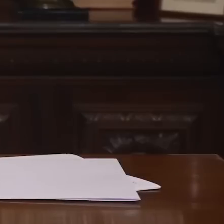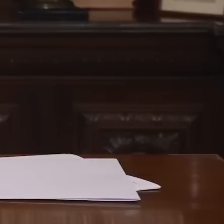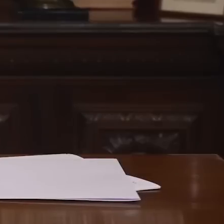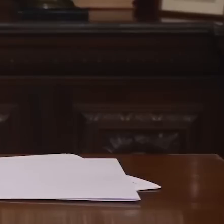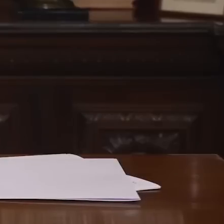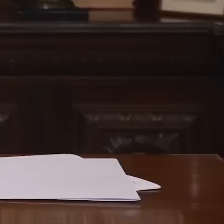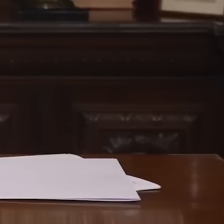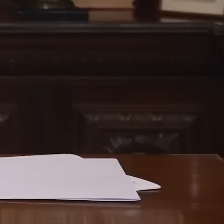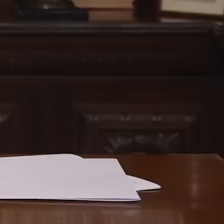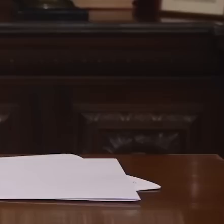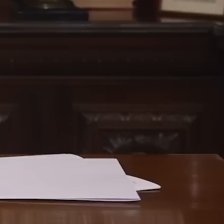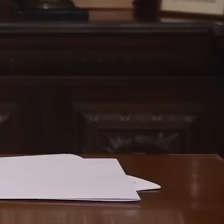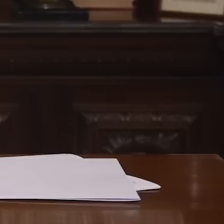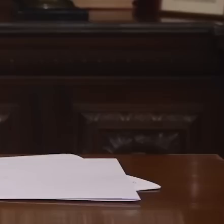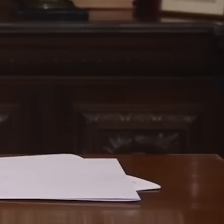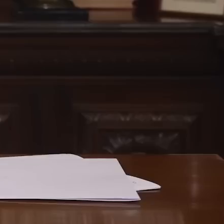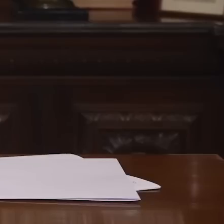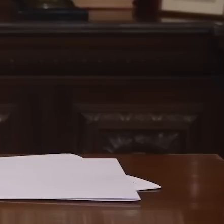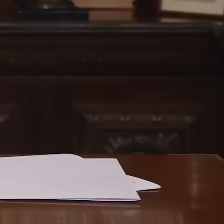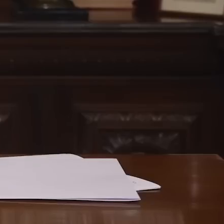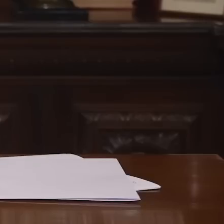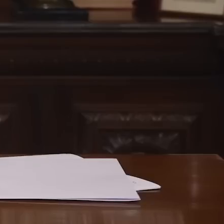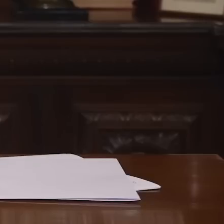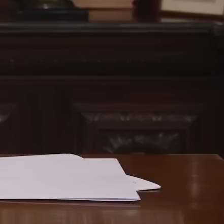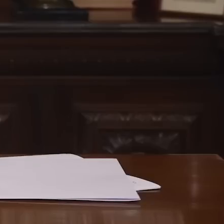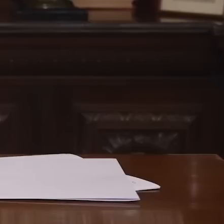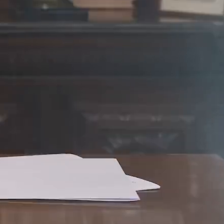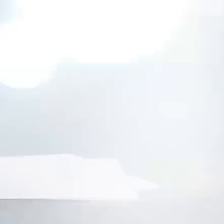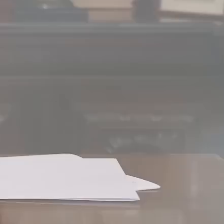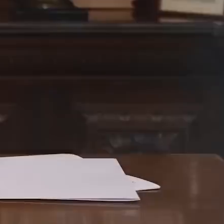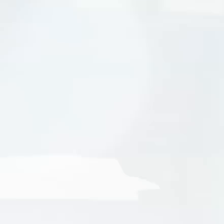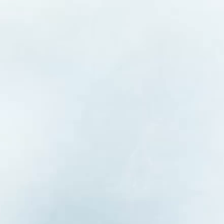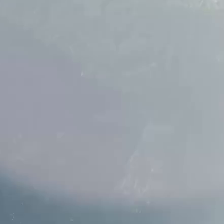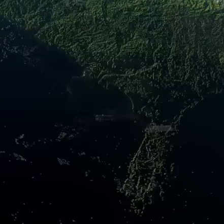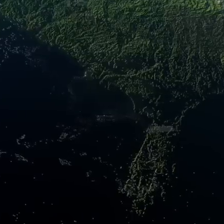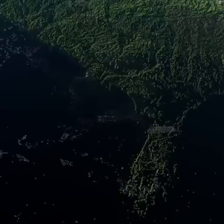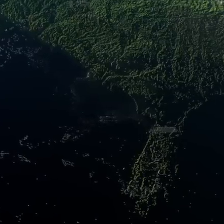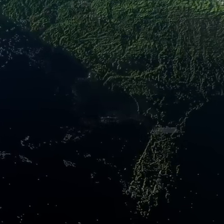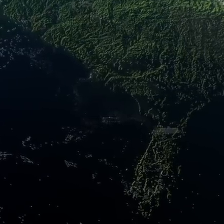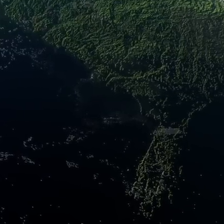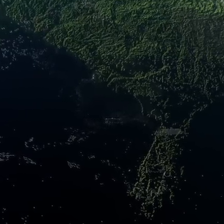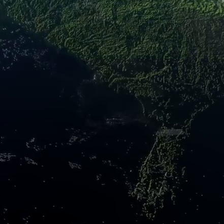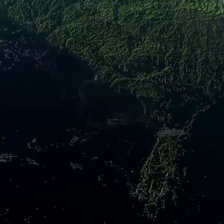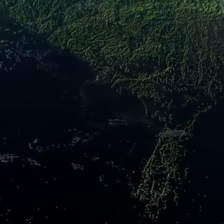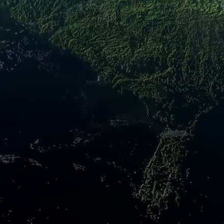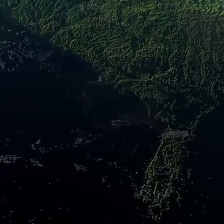civil en contra de la multinacional adelantó la mandataria este jueves en su conferencia de